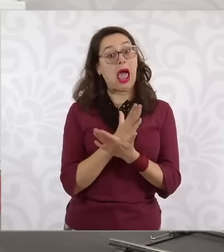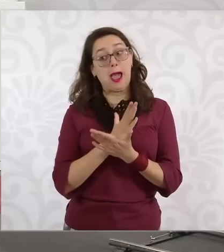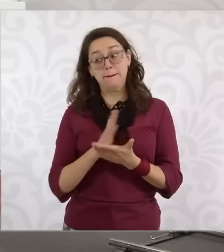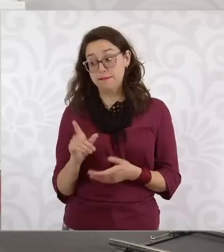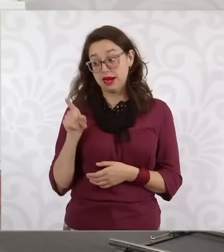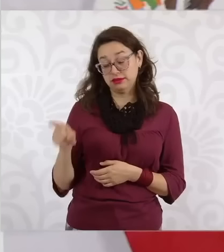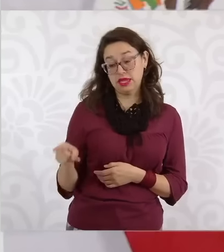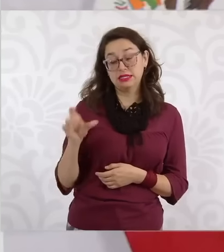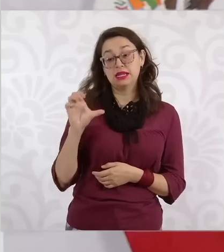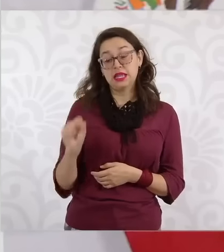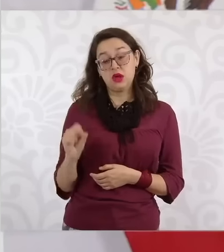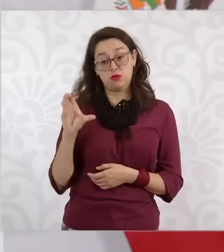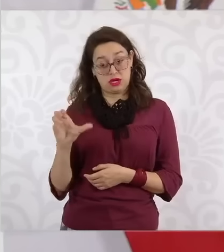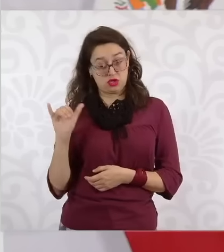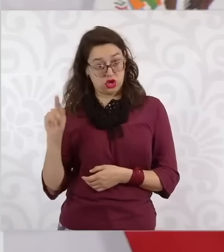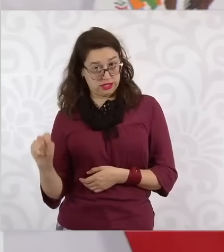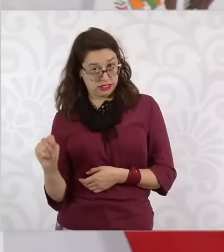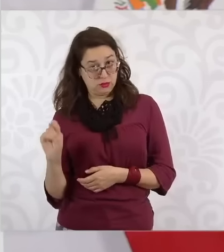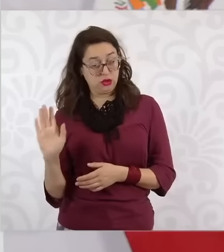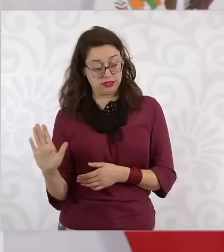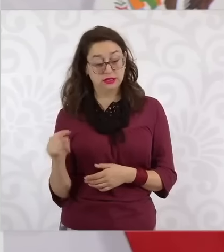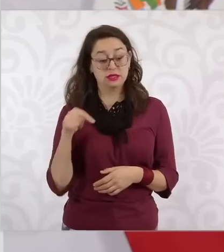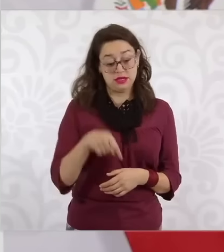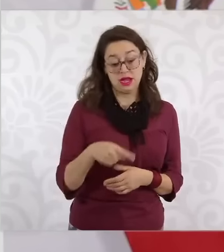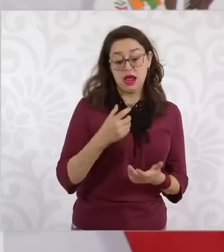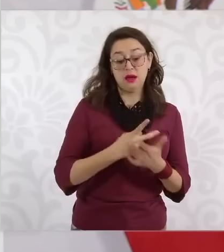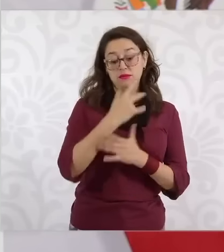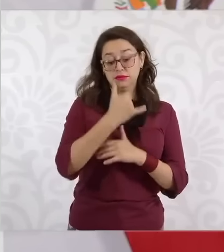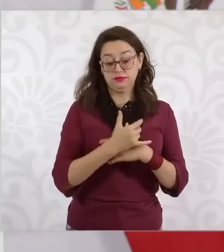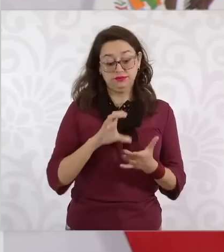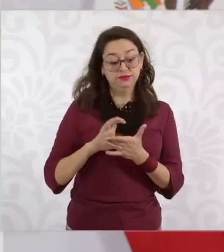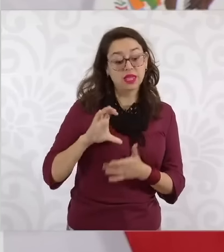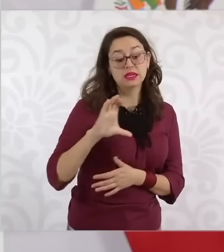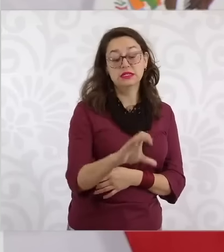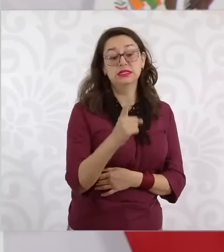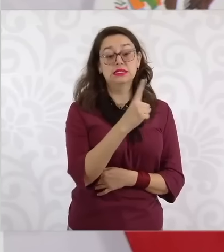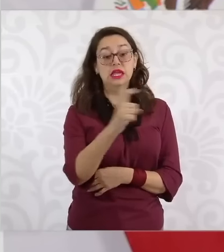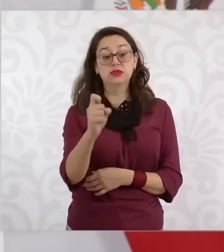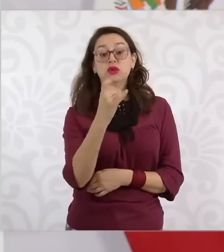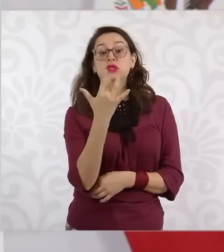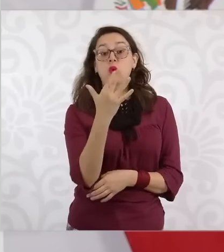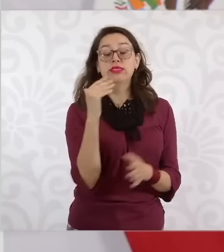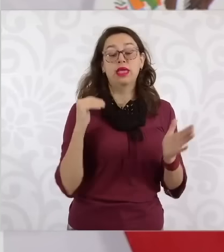y transportes, que la inversión estimada será de más de 150,000 millones de pesos. Estamos pensando